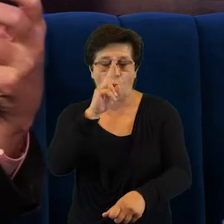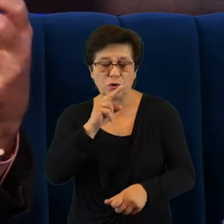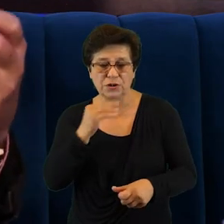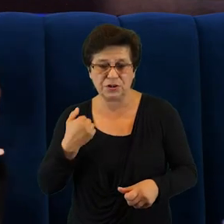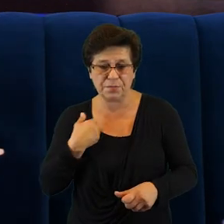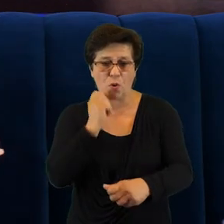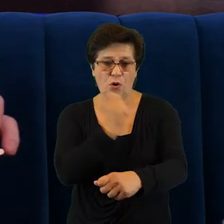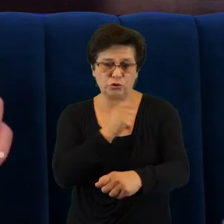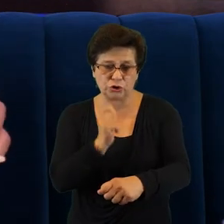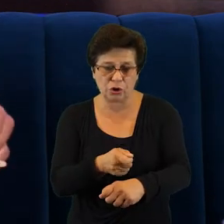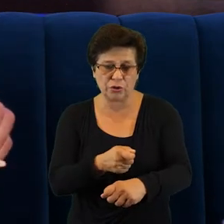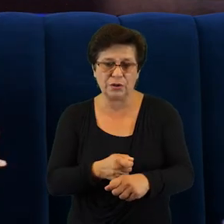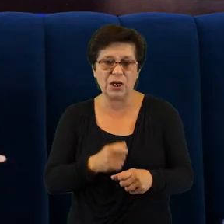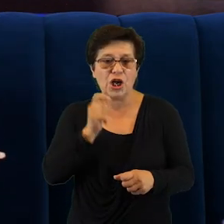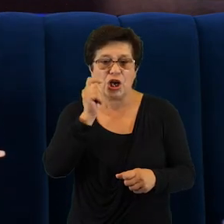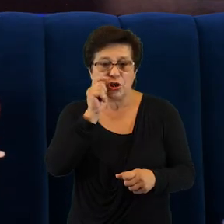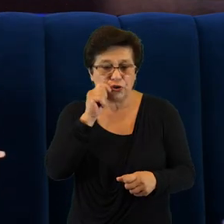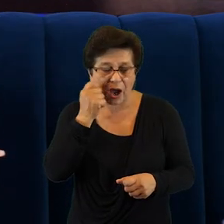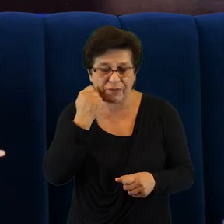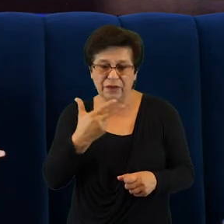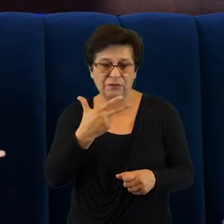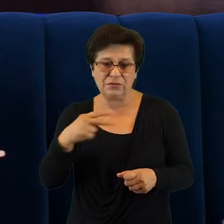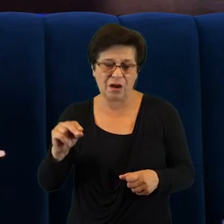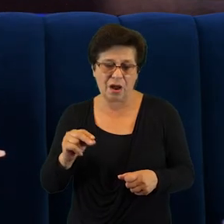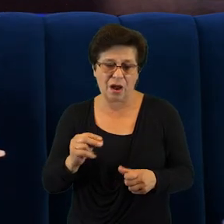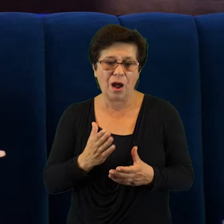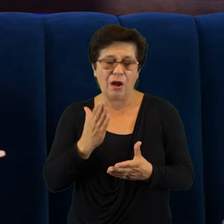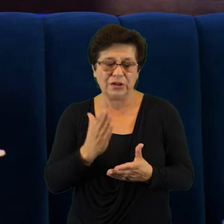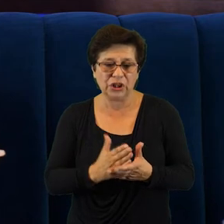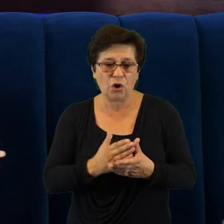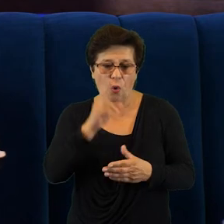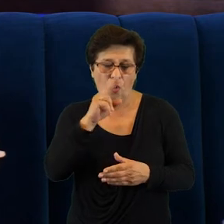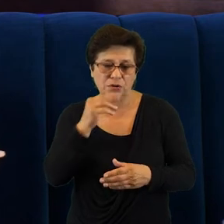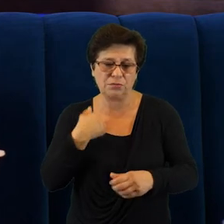Ojciec, tak, bo dziad nie, oczywiście... Bo dziad i pradziad nie.